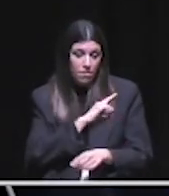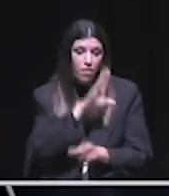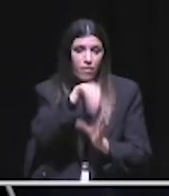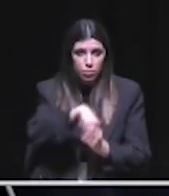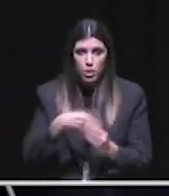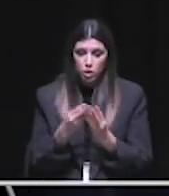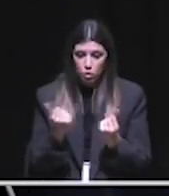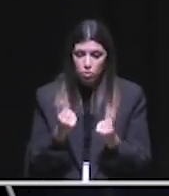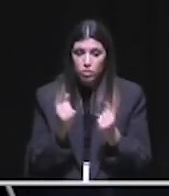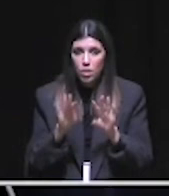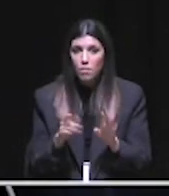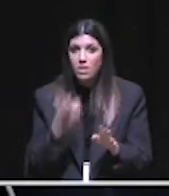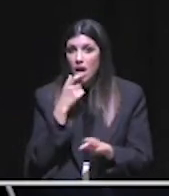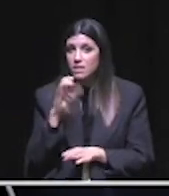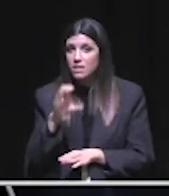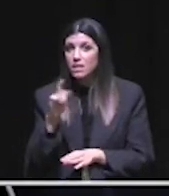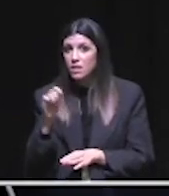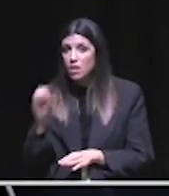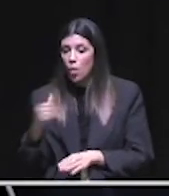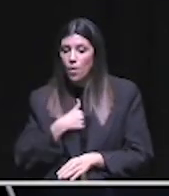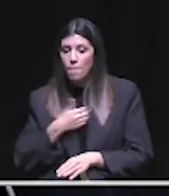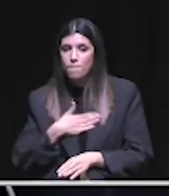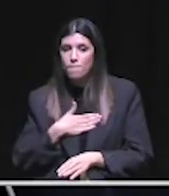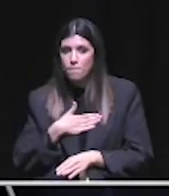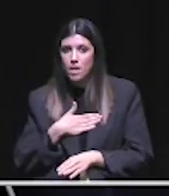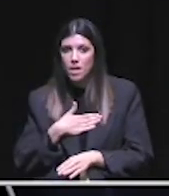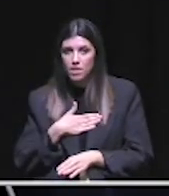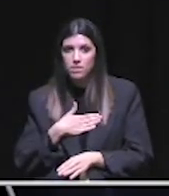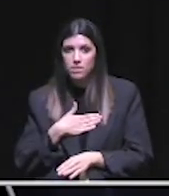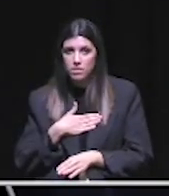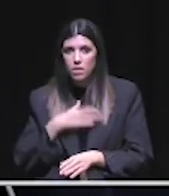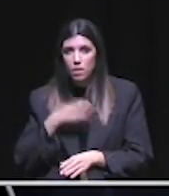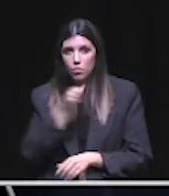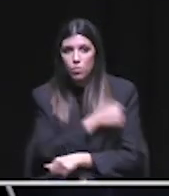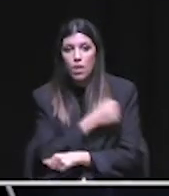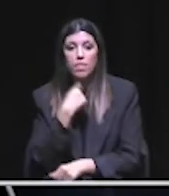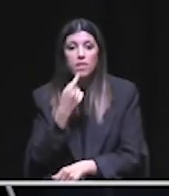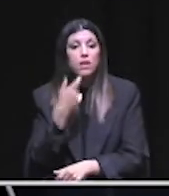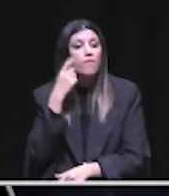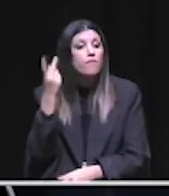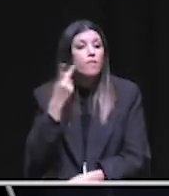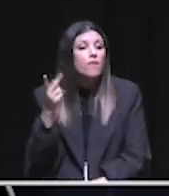Mas quando temos um CEO de uma empresa imobiliária a dizer “Viver em Lisboa não é para todos, habituem-se!”,